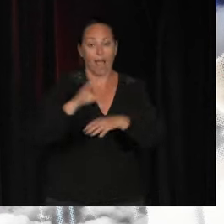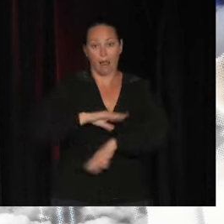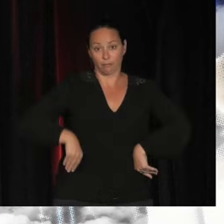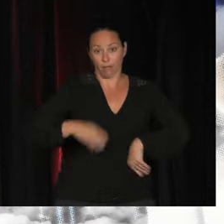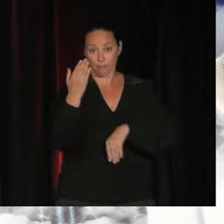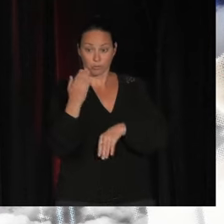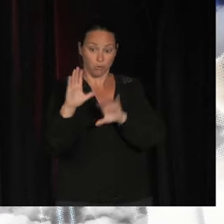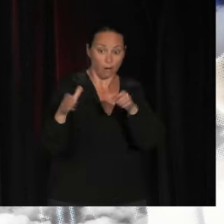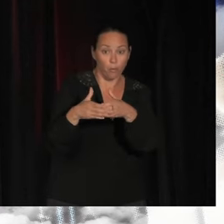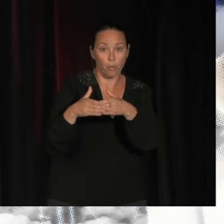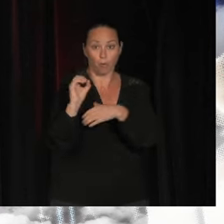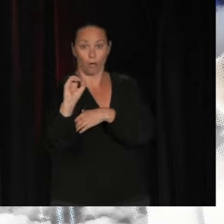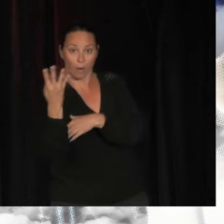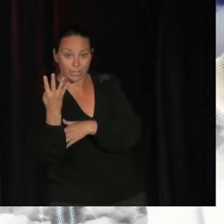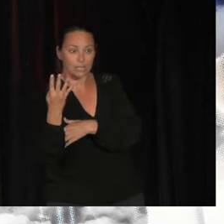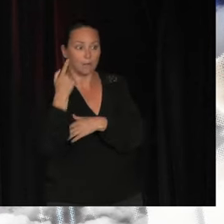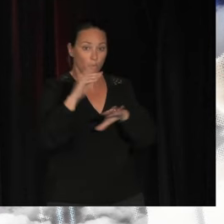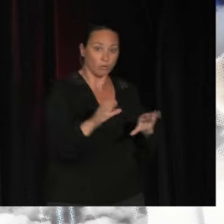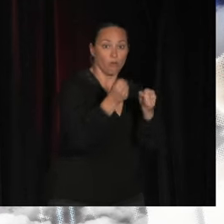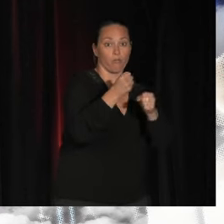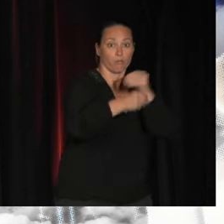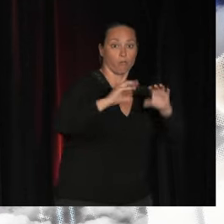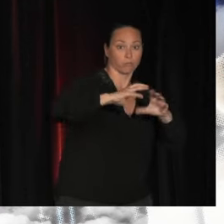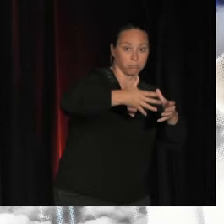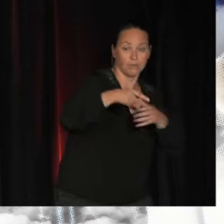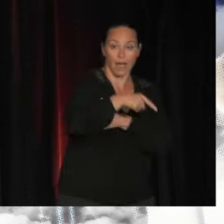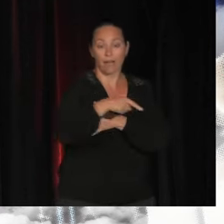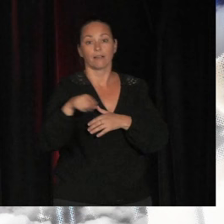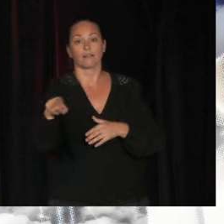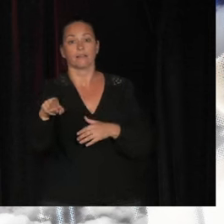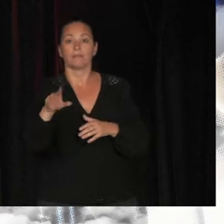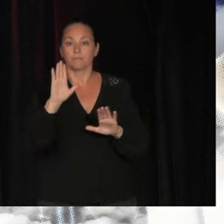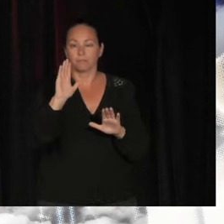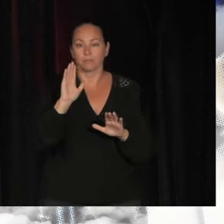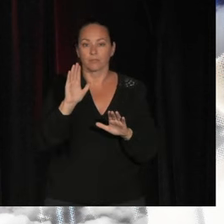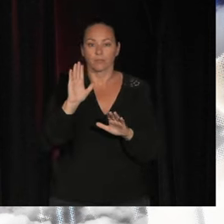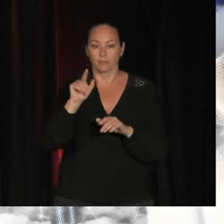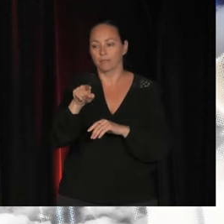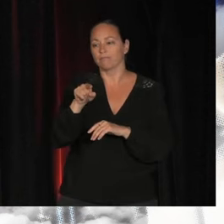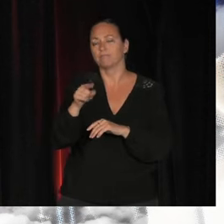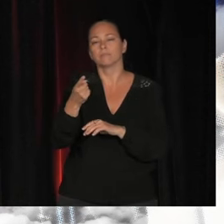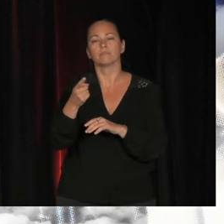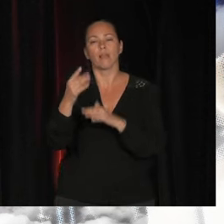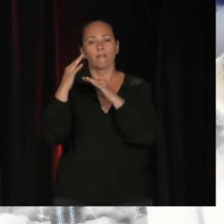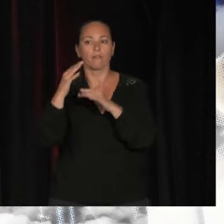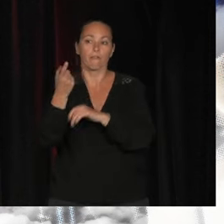Et donc, on va sauver la Terre en allant accompagner le Payload. Oui, c'est là où il y a quand même une nécessité. Ce n'est pas étonnant qu'ils se soient inspirés de Marvel ou de